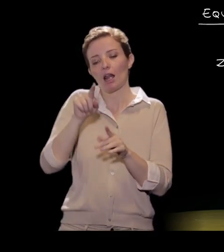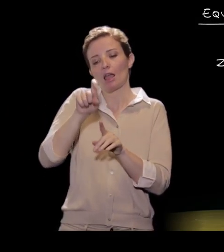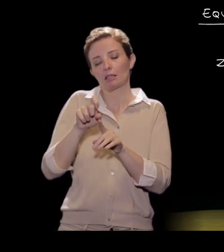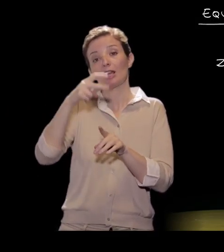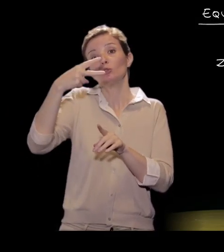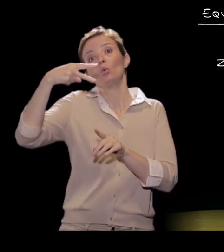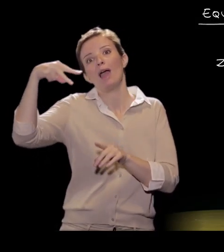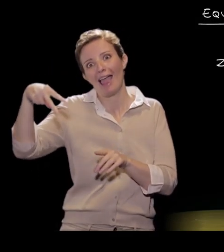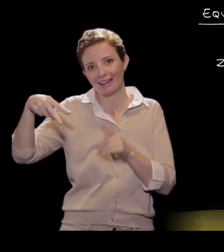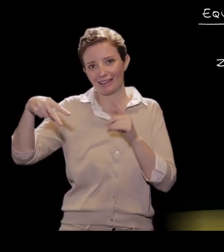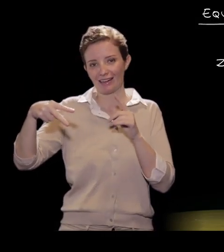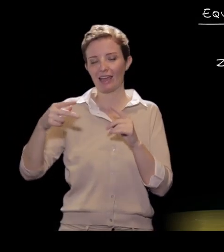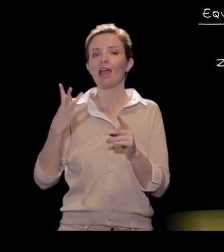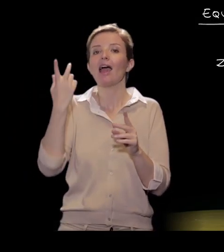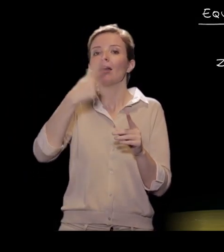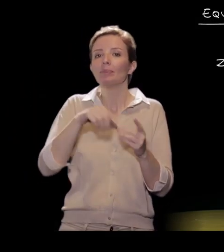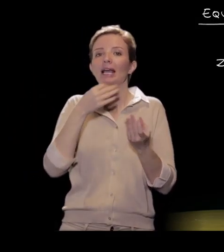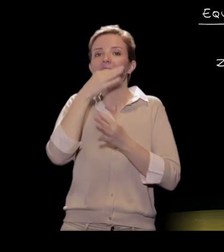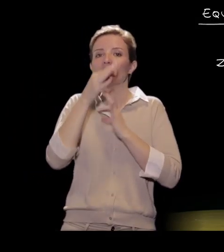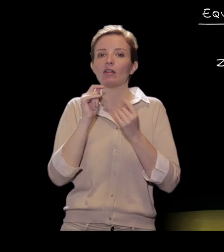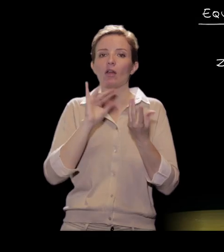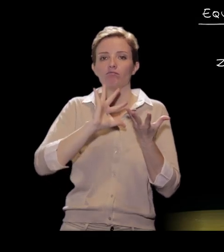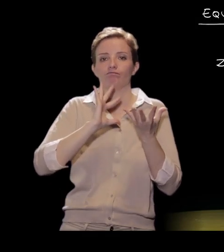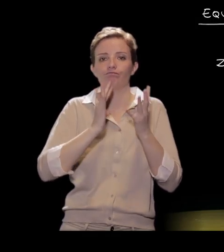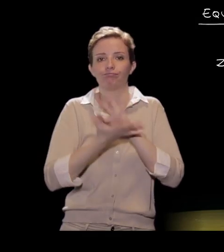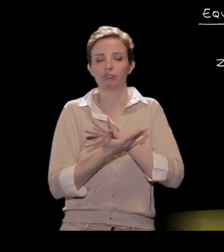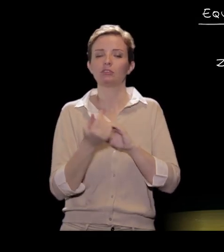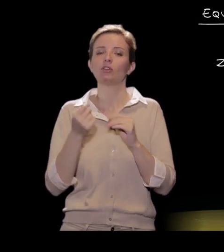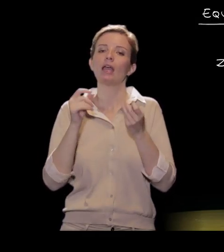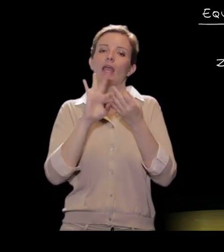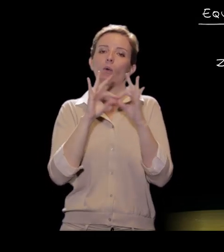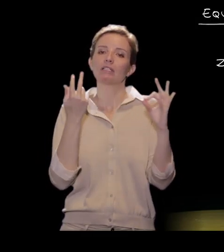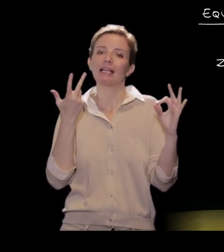In questo modo trasformiamo un'equazione trinomia in una di secondo grado.